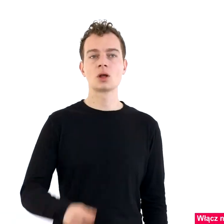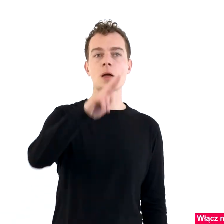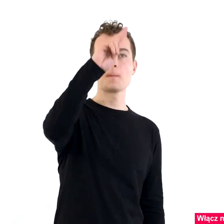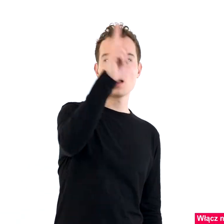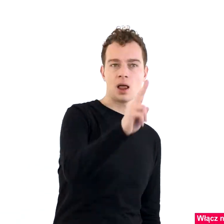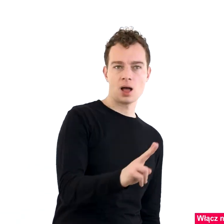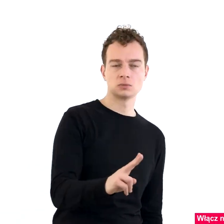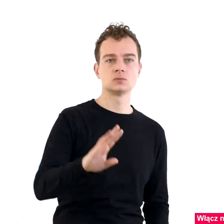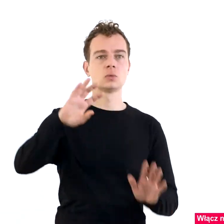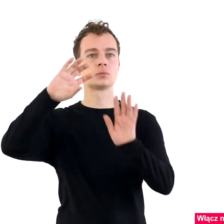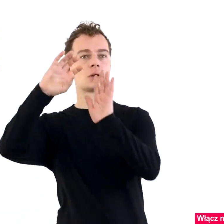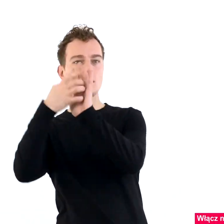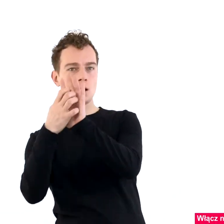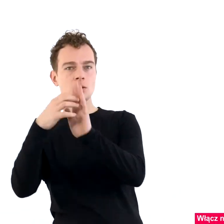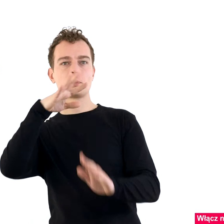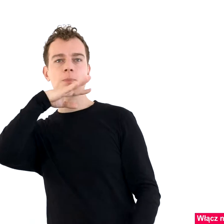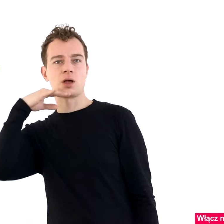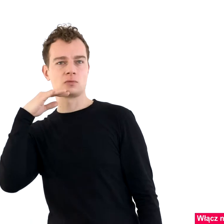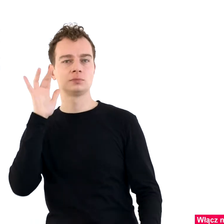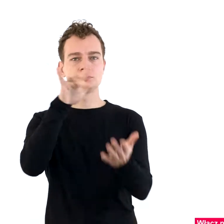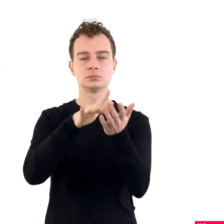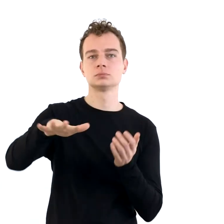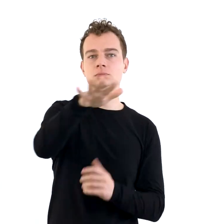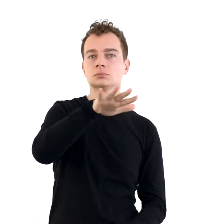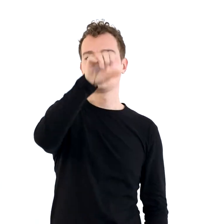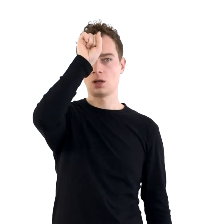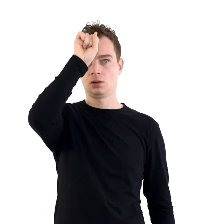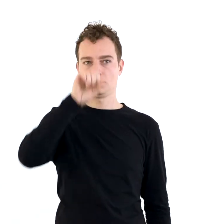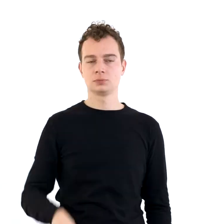Malarstwo i barwny relief w Egipcie